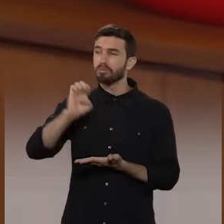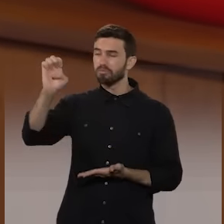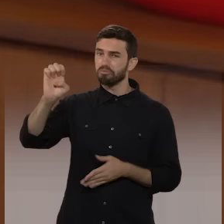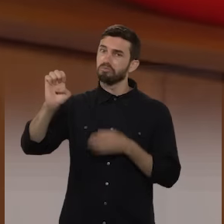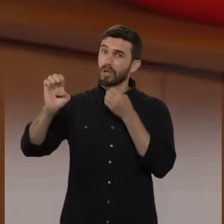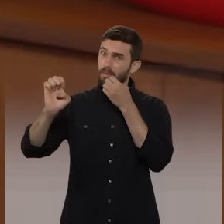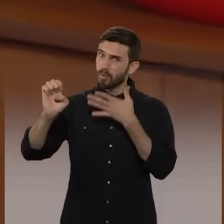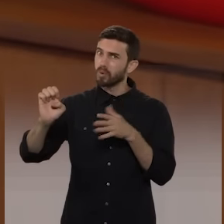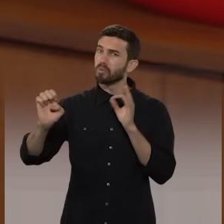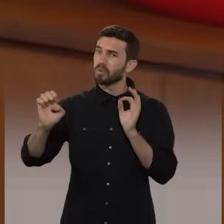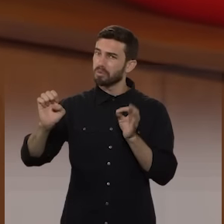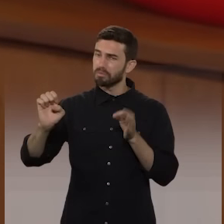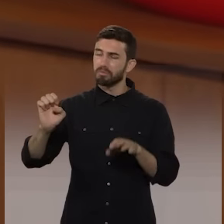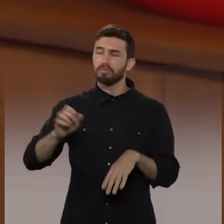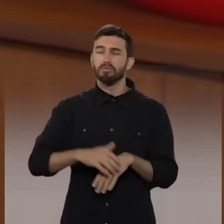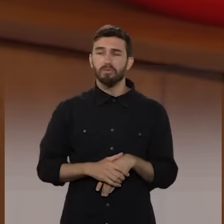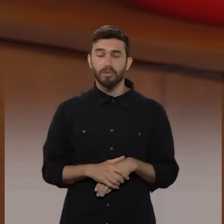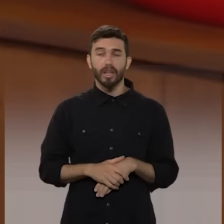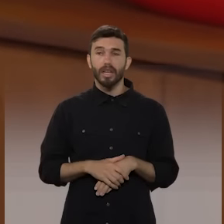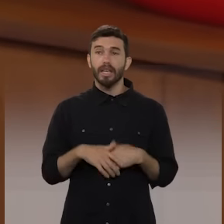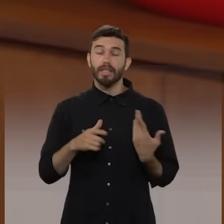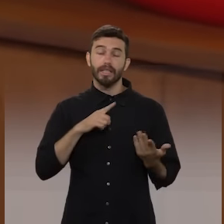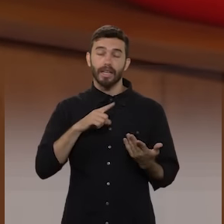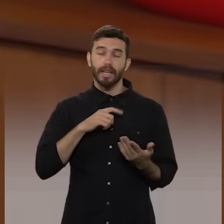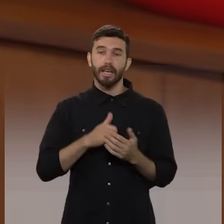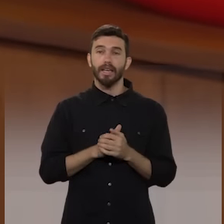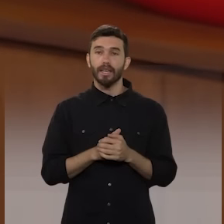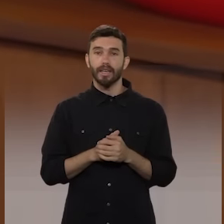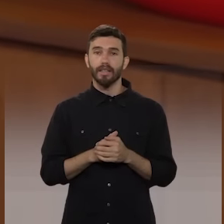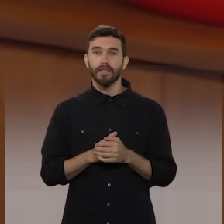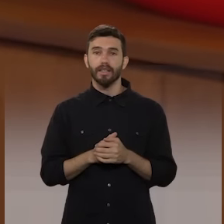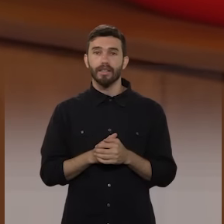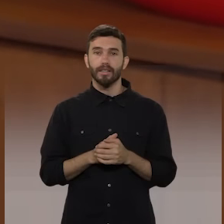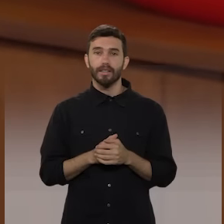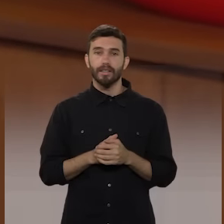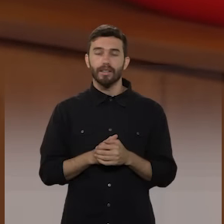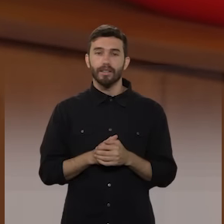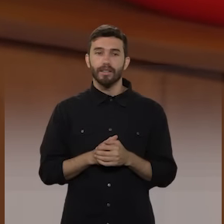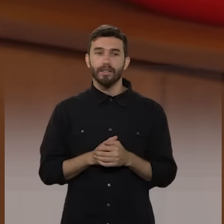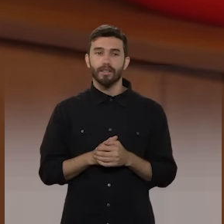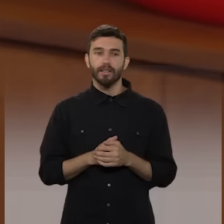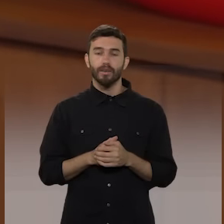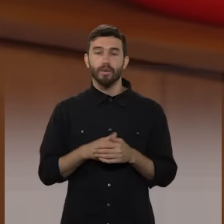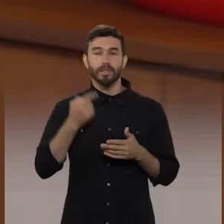sem dúvida. E a gente imagina, quando a gente fala de transporte lá no Norte,